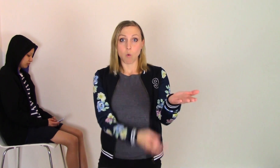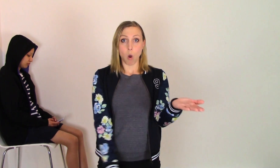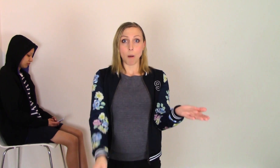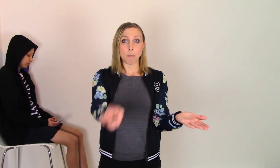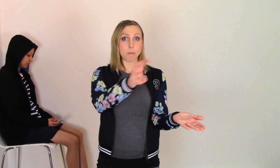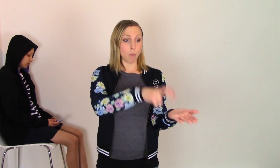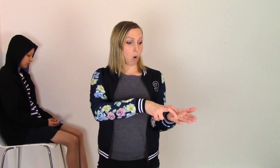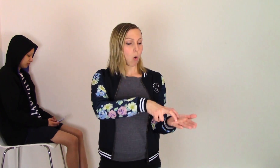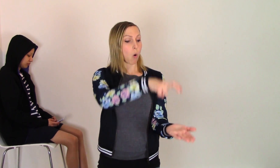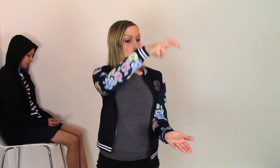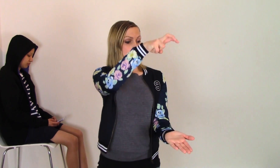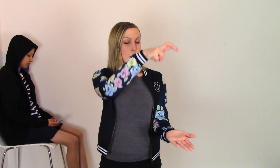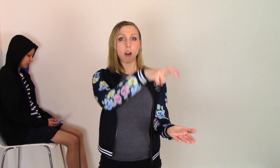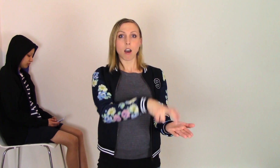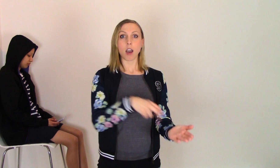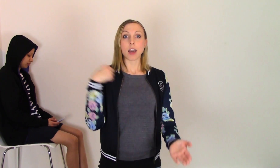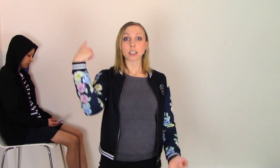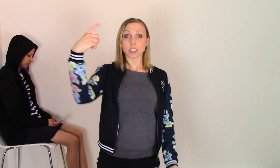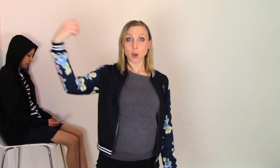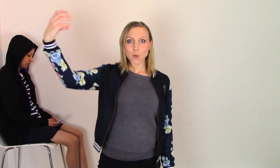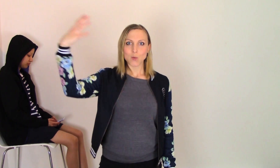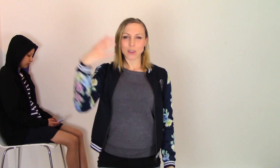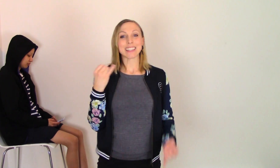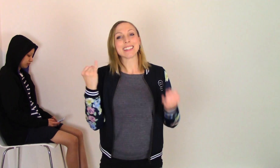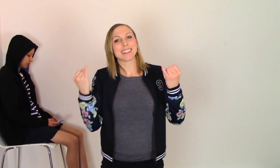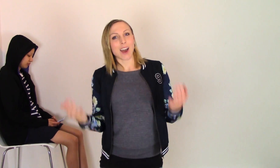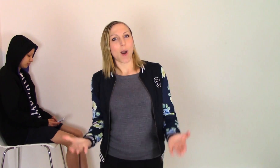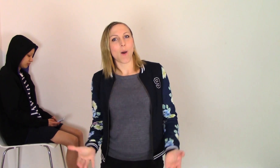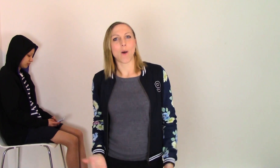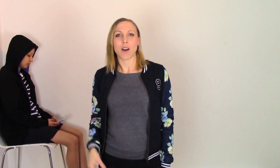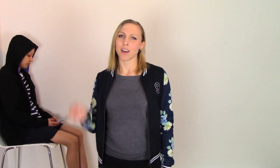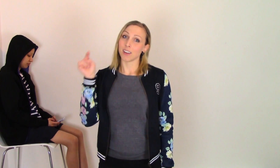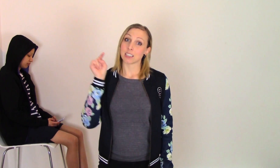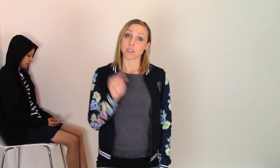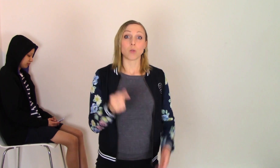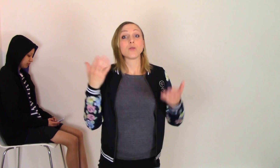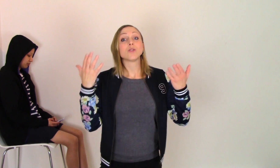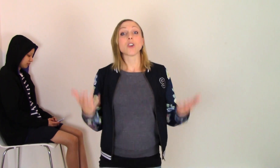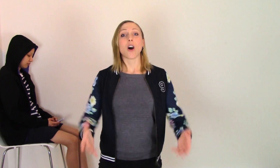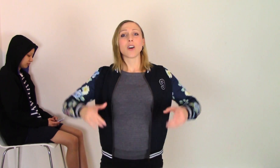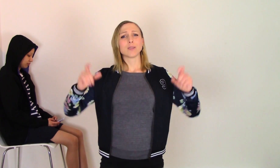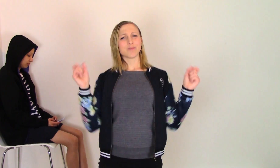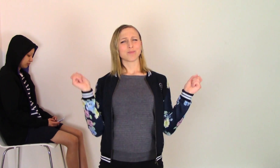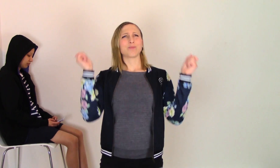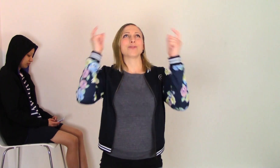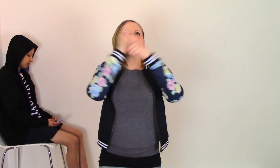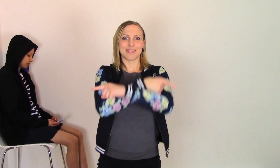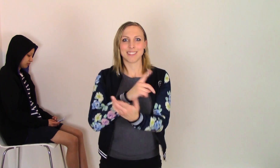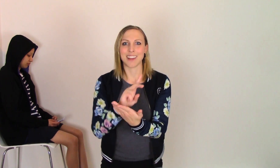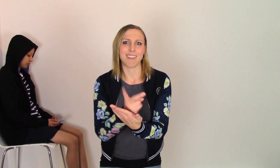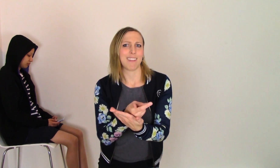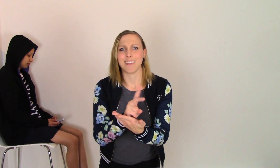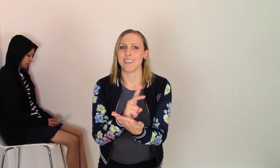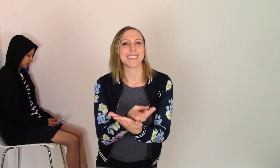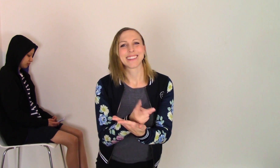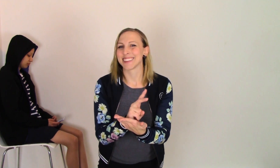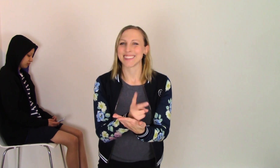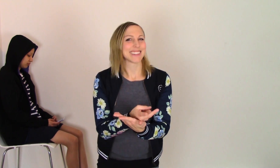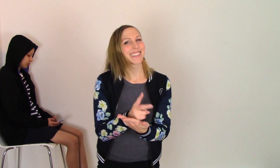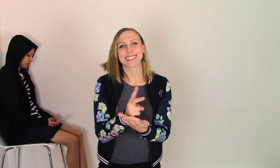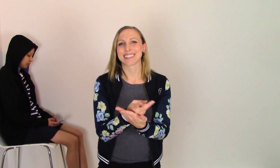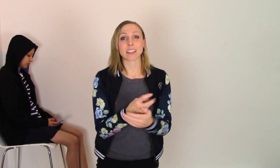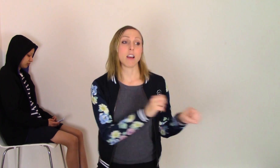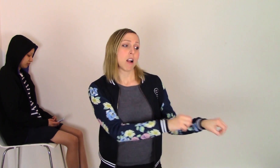Så upp och hoppa, det är sol idag, och en så'n dag kan man inte ligga och dra.